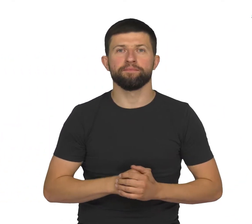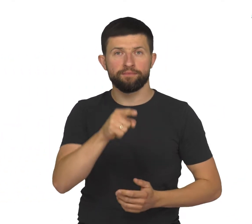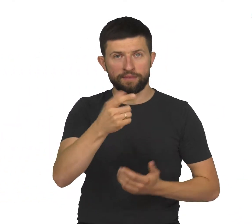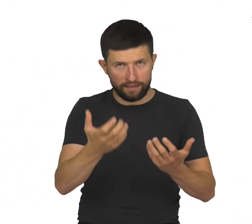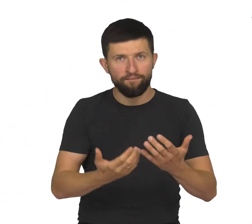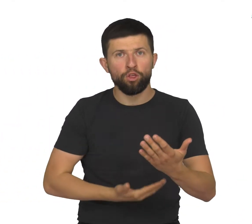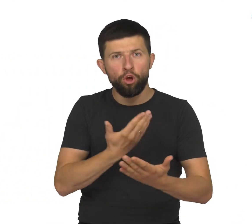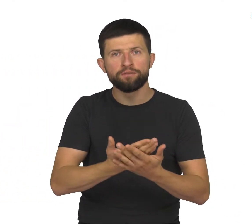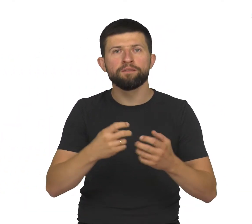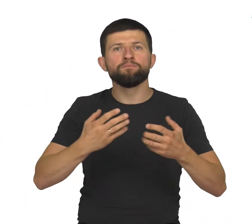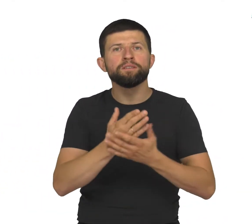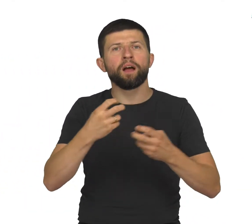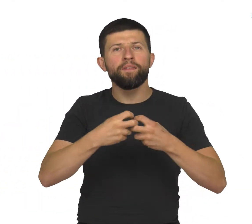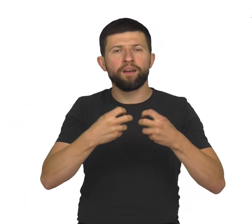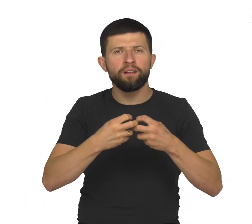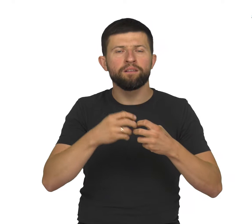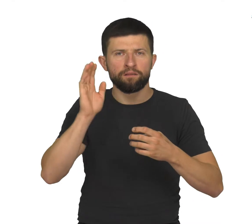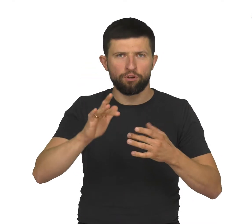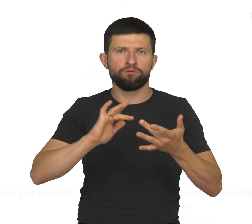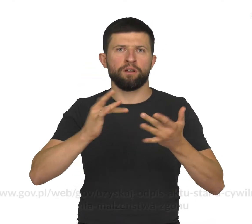Wniosek online można złożyć tutaj: